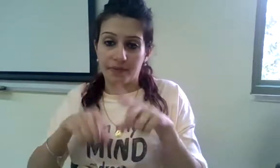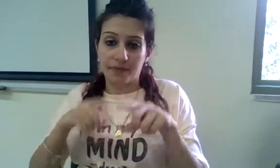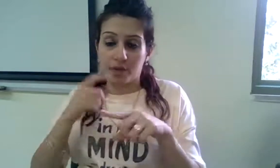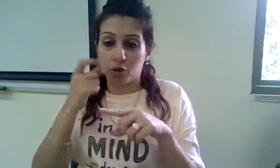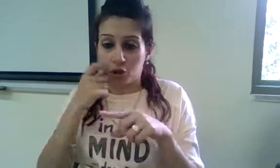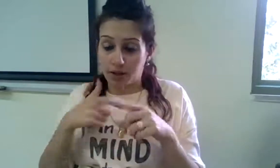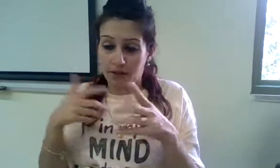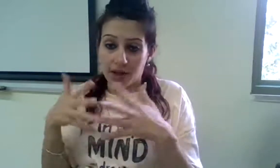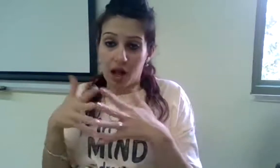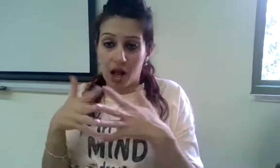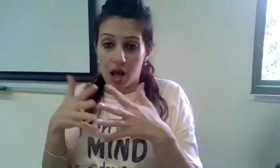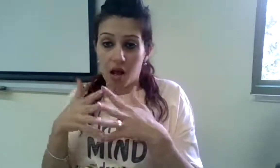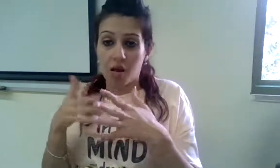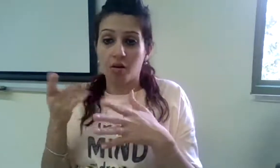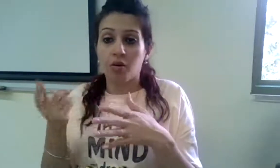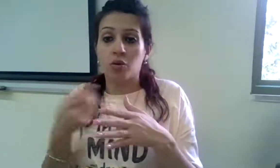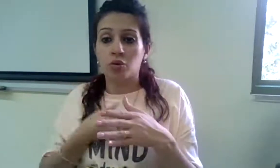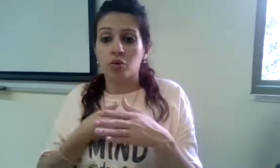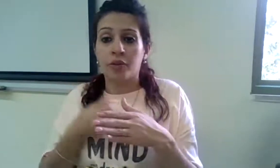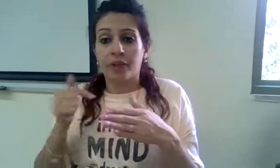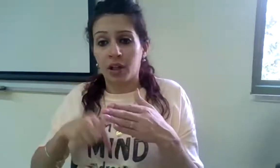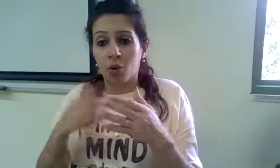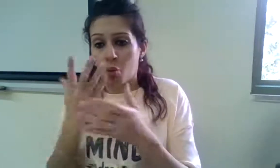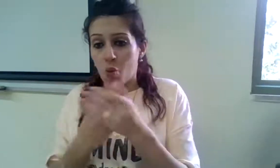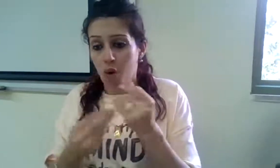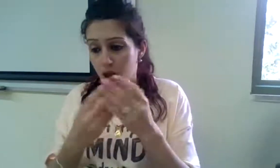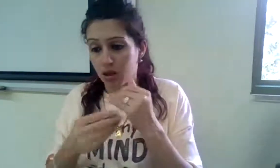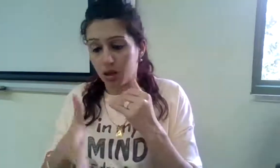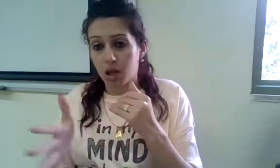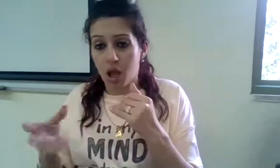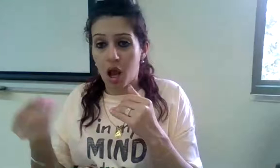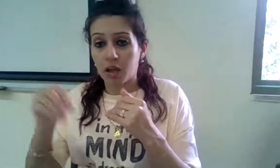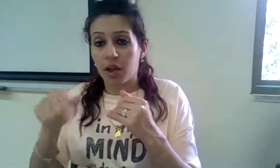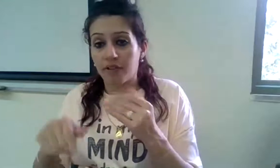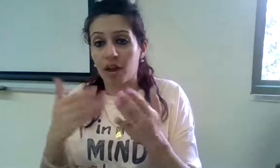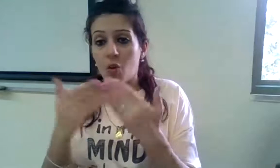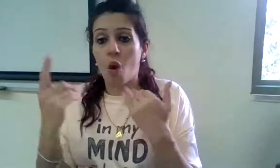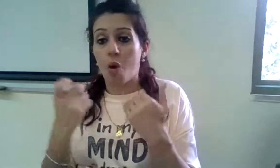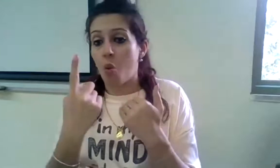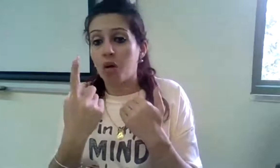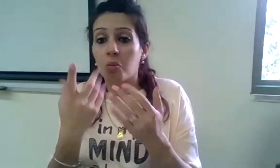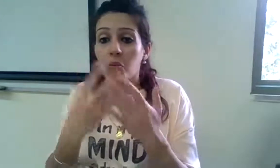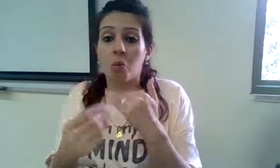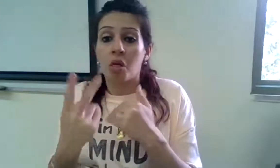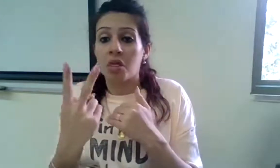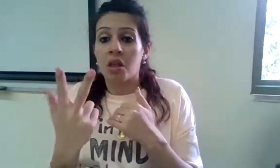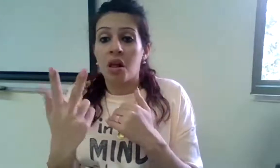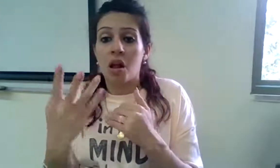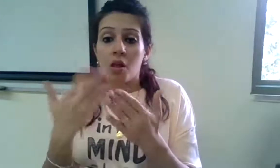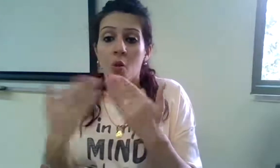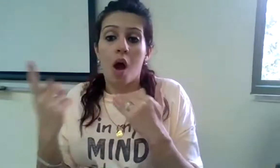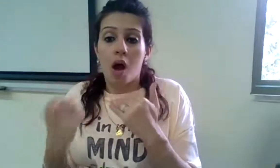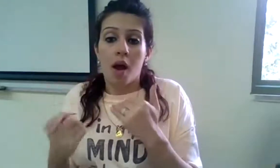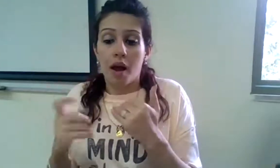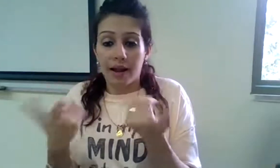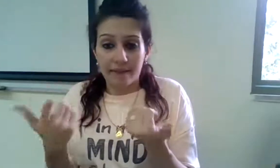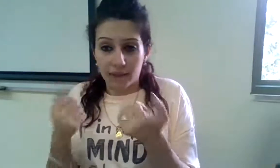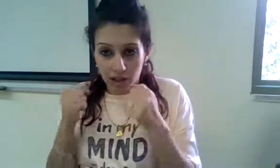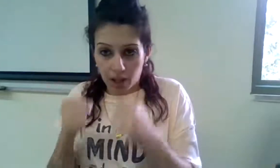حيث كان ذلك مرتبطا بحديثك, وربما أن كان هنالك لديك ممارسات معينة لتذكريها نعم أود الإجابة عن ذلك بسرور, شكرا.